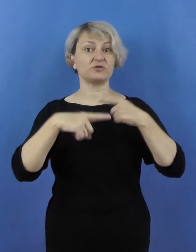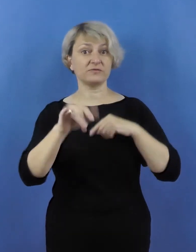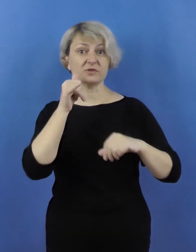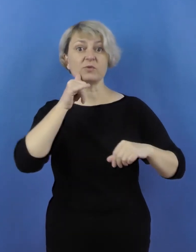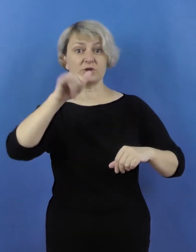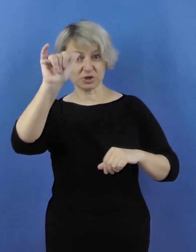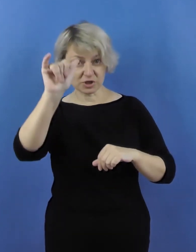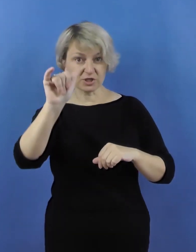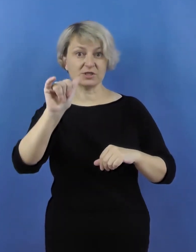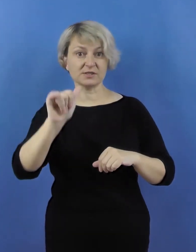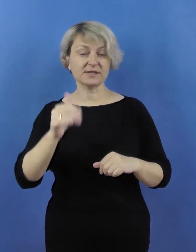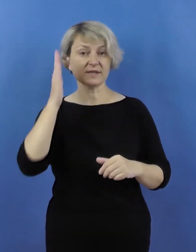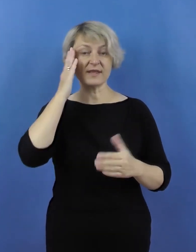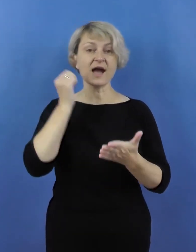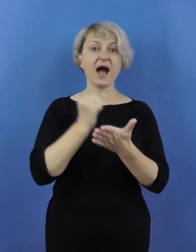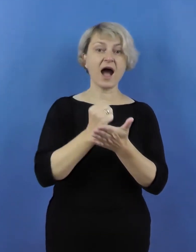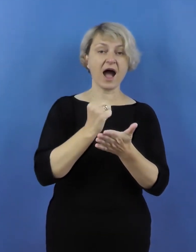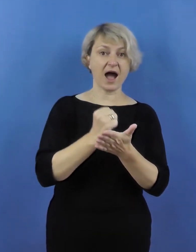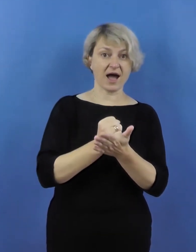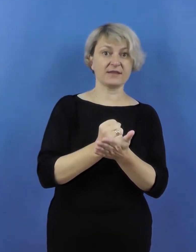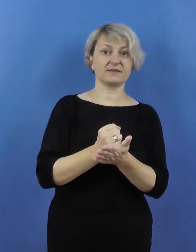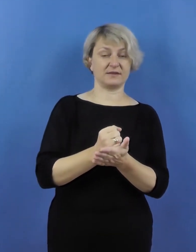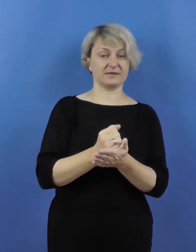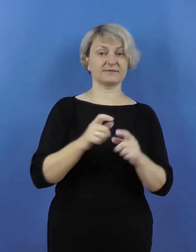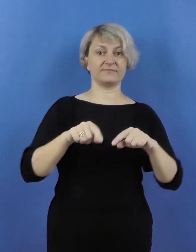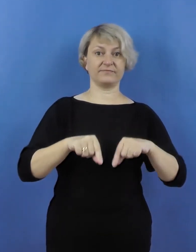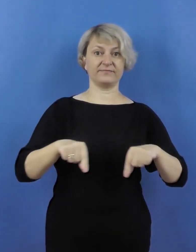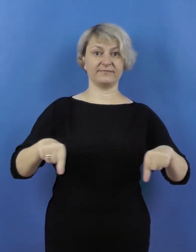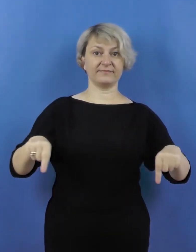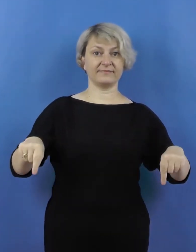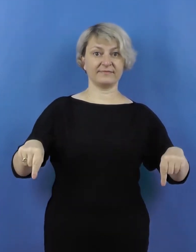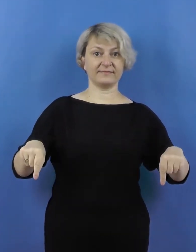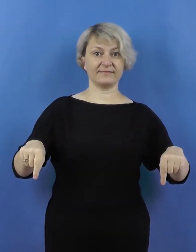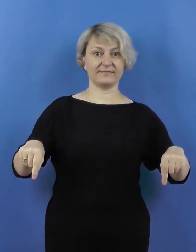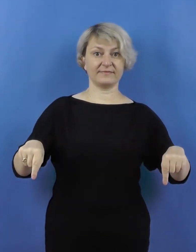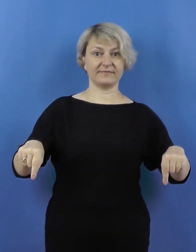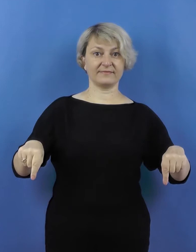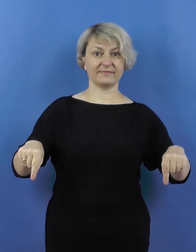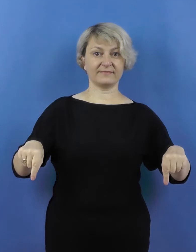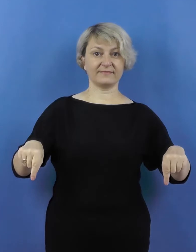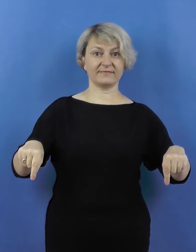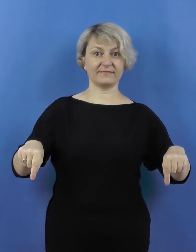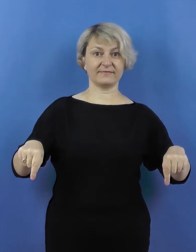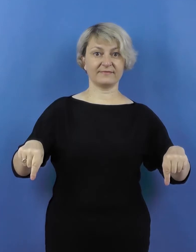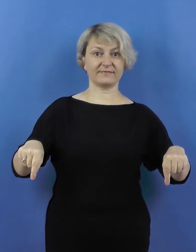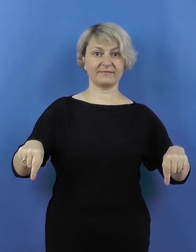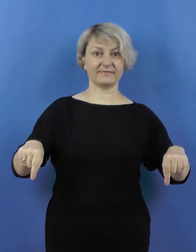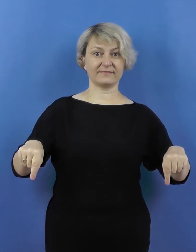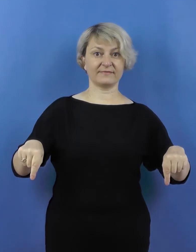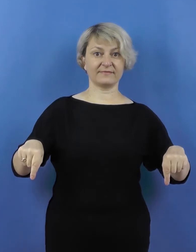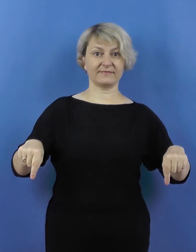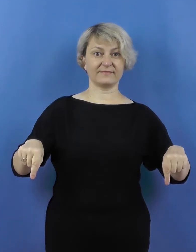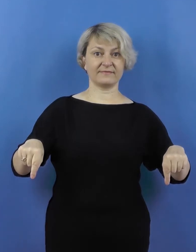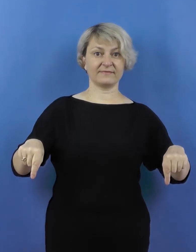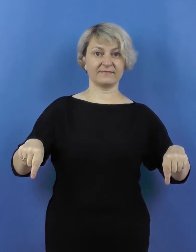Wysłać list na przedstawiony poniżej adres korespondencyjny: Komenda Powiatowa Państwowej Straży Pożarnej w Krapkowicach ul. 3 Maja 19, 47-303 Krapkowice